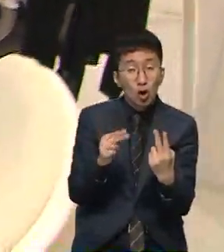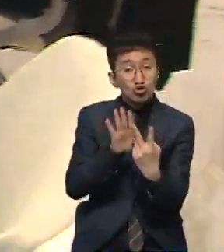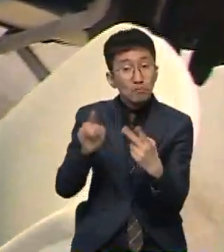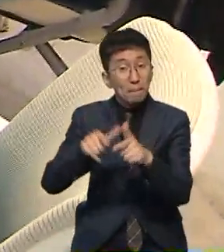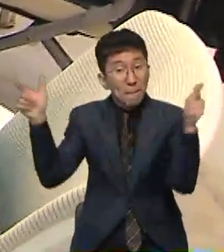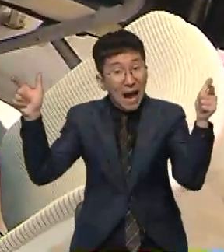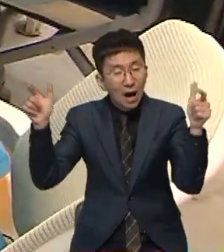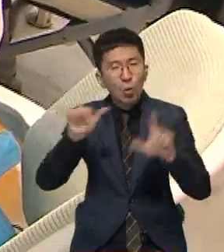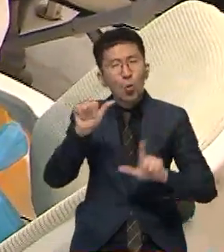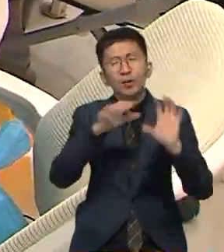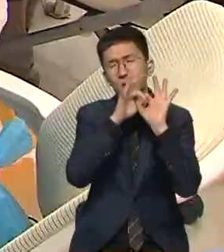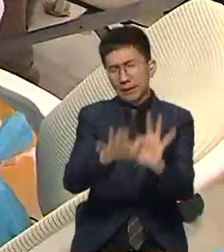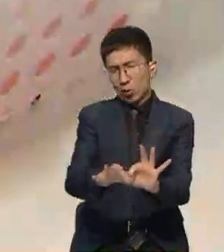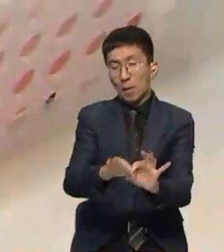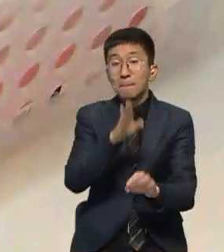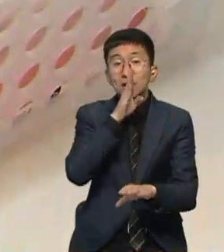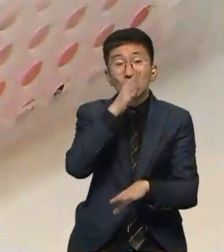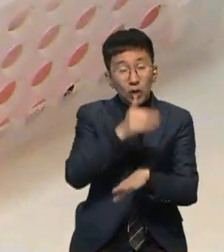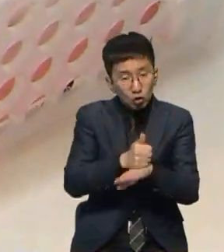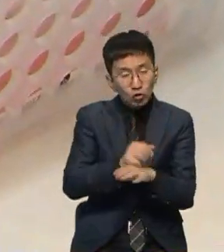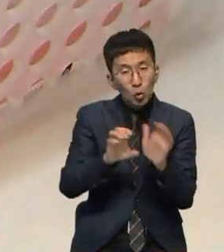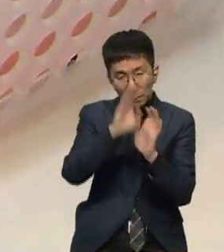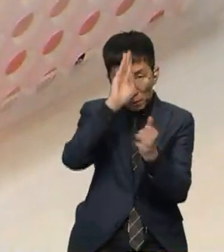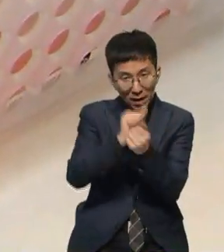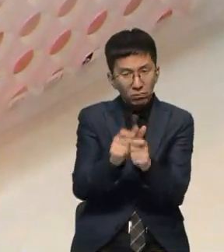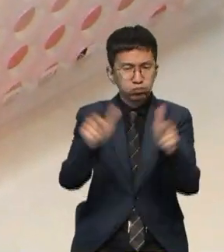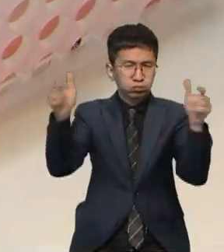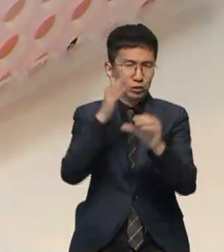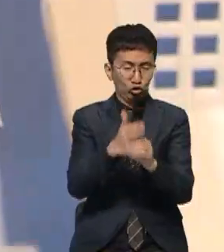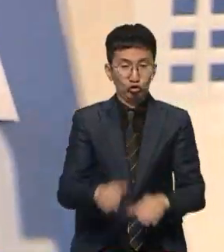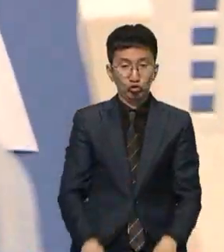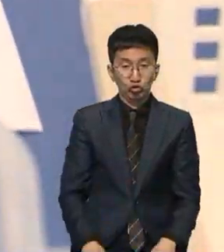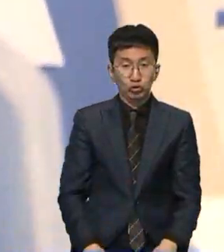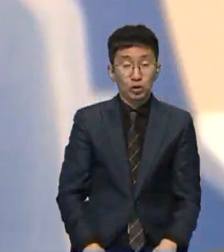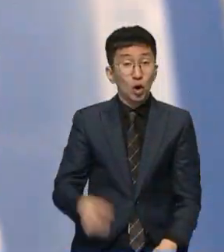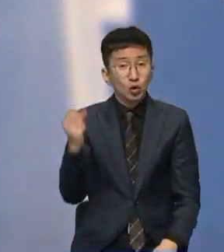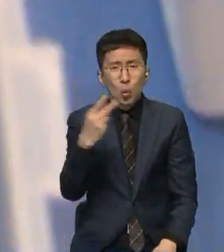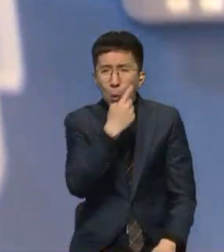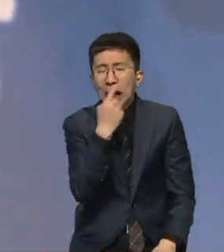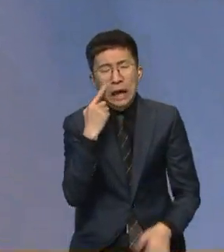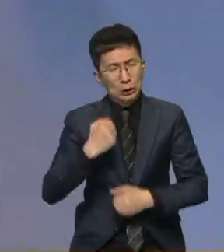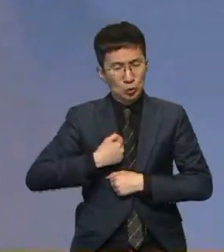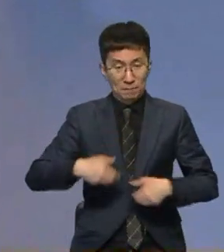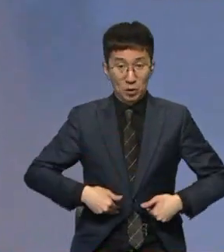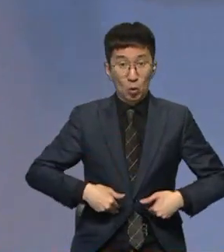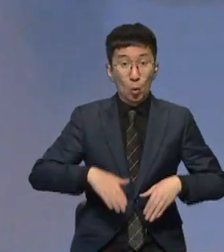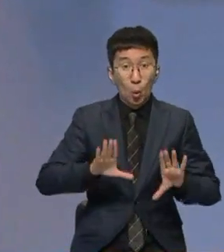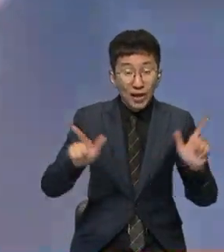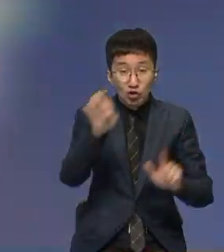만큼 증가세는 뚜렷합니다. 우려되는 지표는 또 있습니다. 올해 유럽 주요 국가에서 코로나가